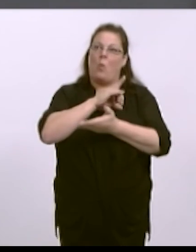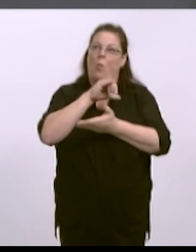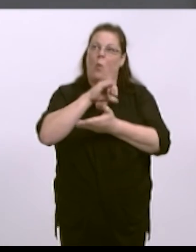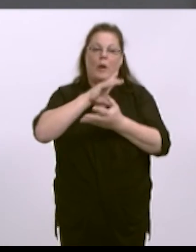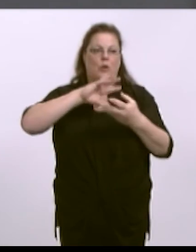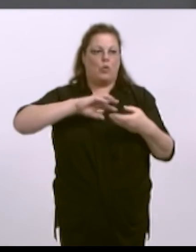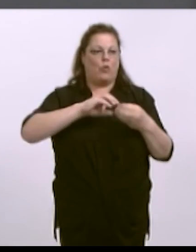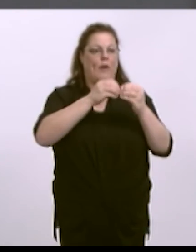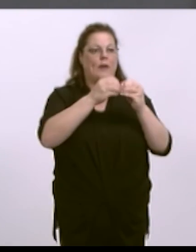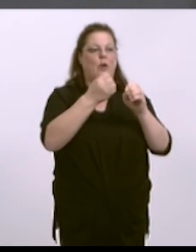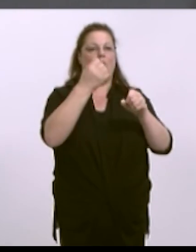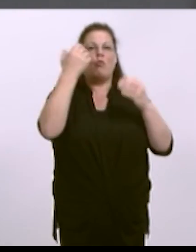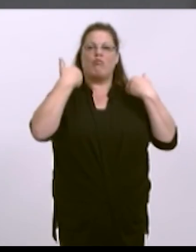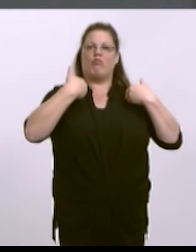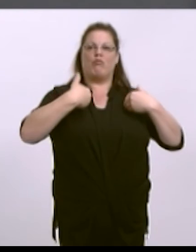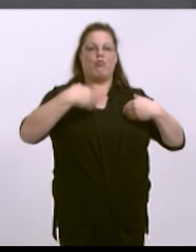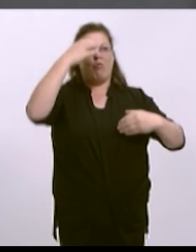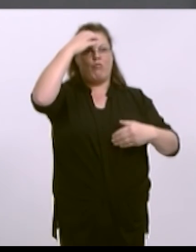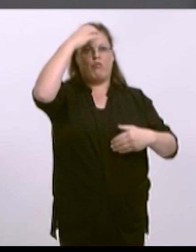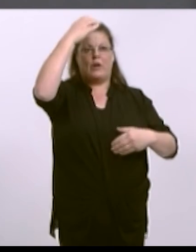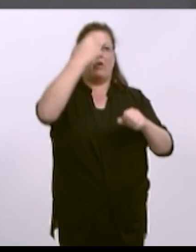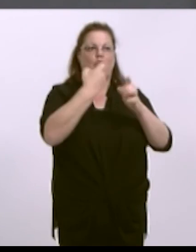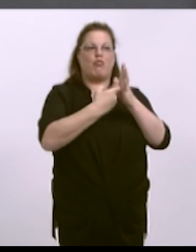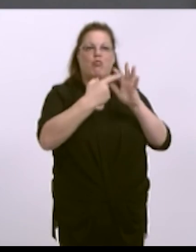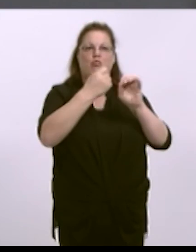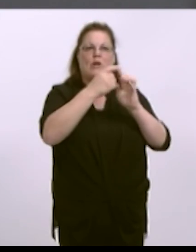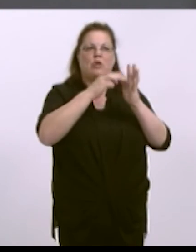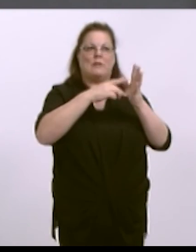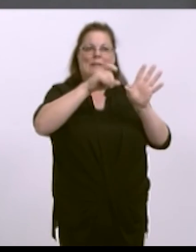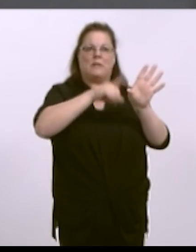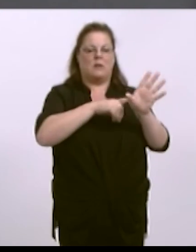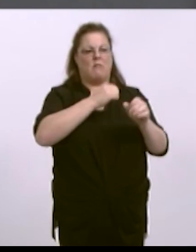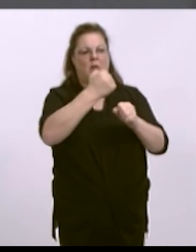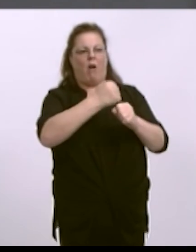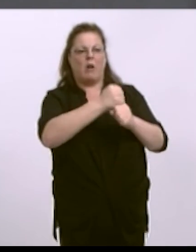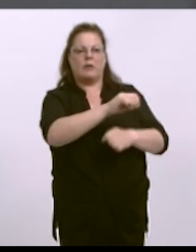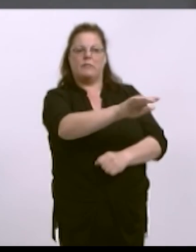a hefyd wedi denu posibiliadau o gyfraniadau preifat ar ben hynny, ond mae hyn, yn Ùl